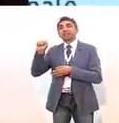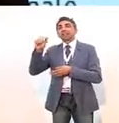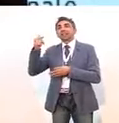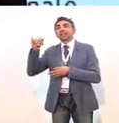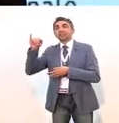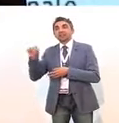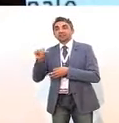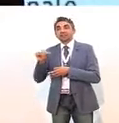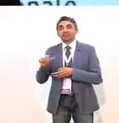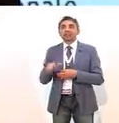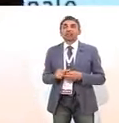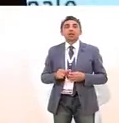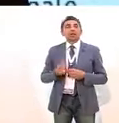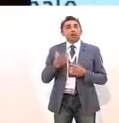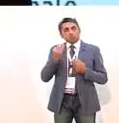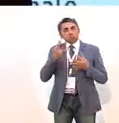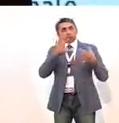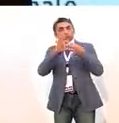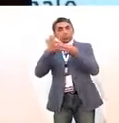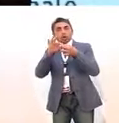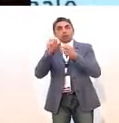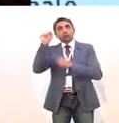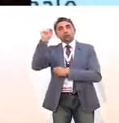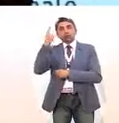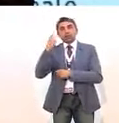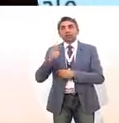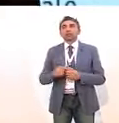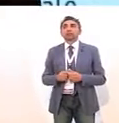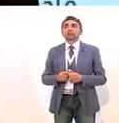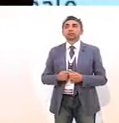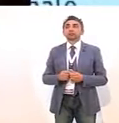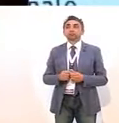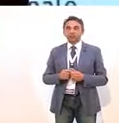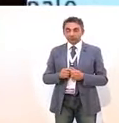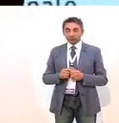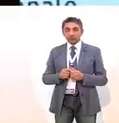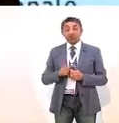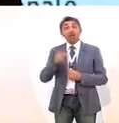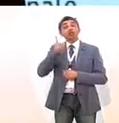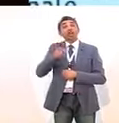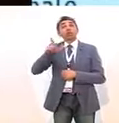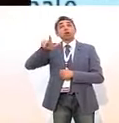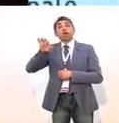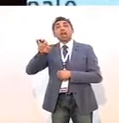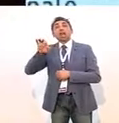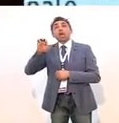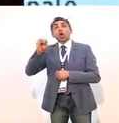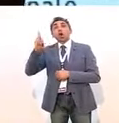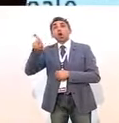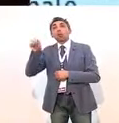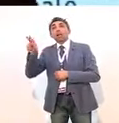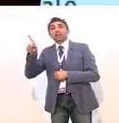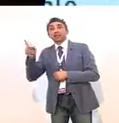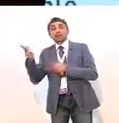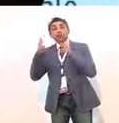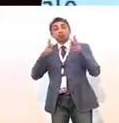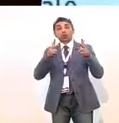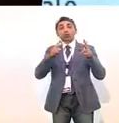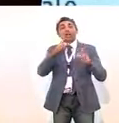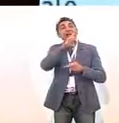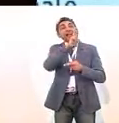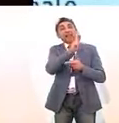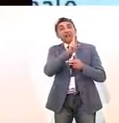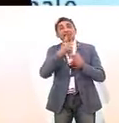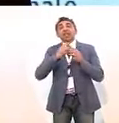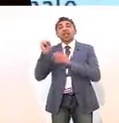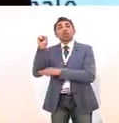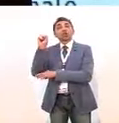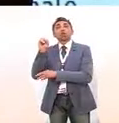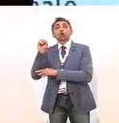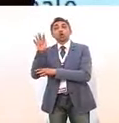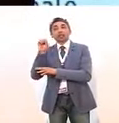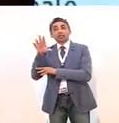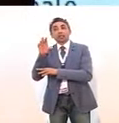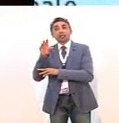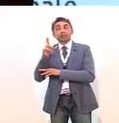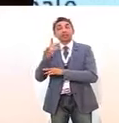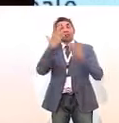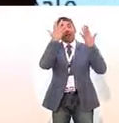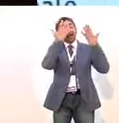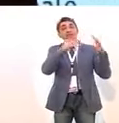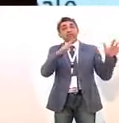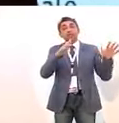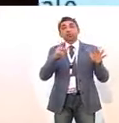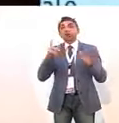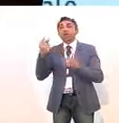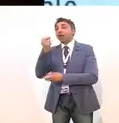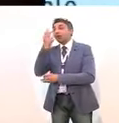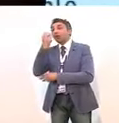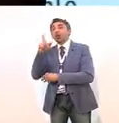culturali che possiamo fare quello che porta Giacomo Leopardi tra Recanati e Torre Del